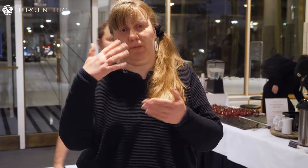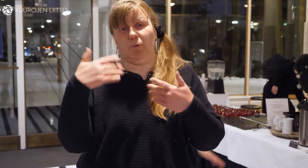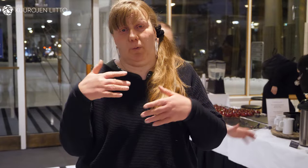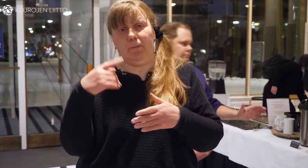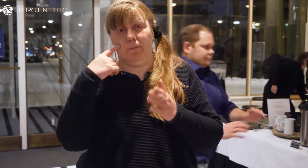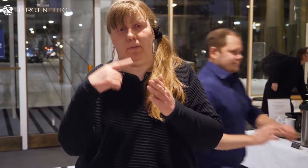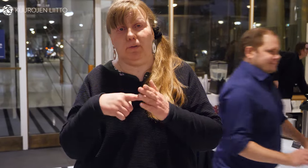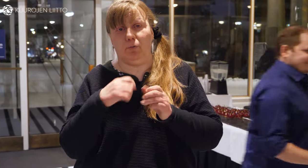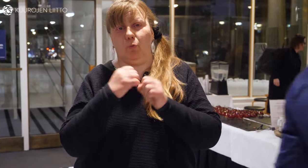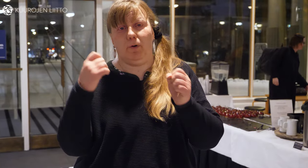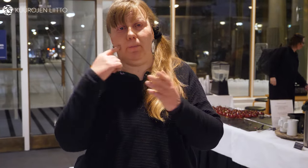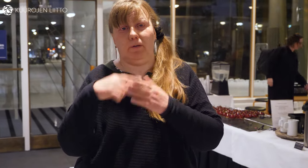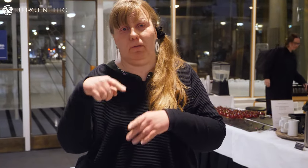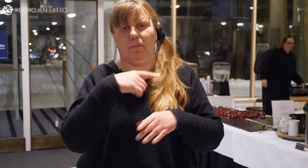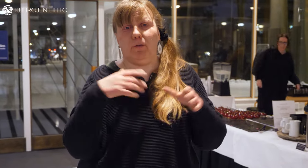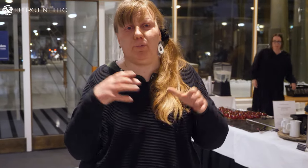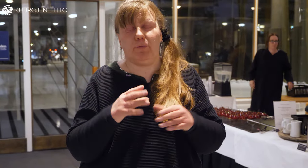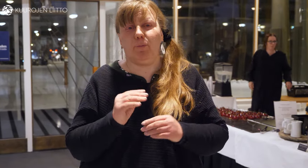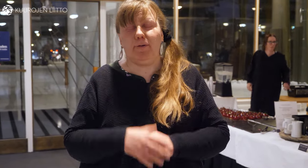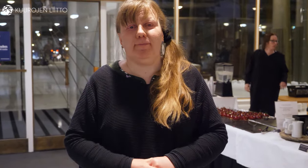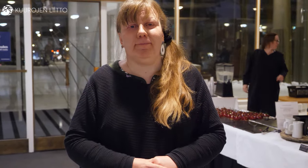Yliopistolla on siis valtavan suuri merkitys meidän koko yhteisöllemme.